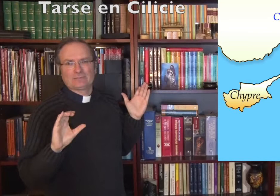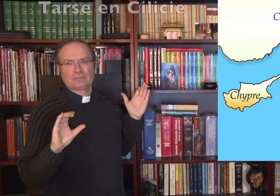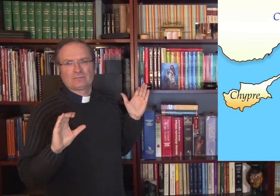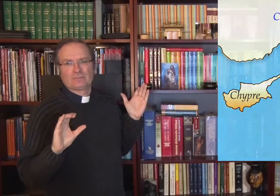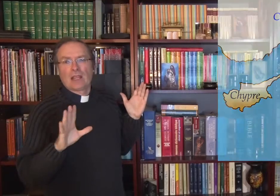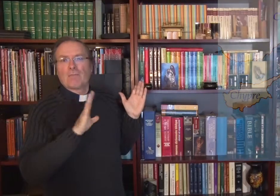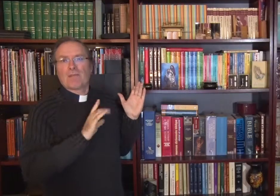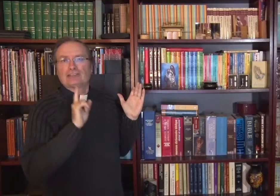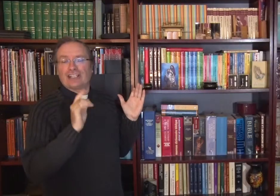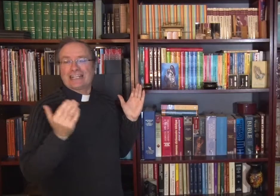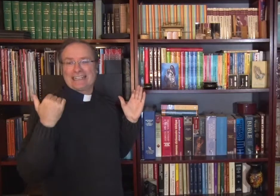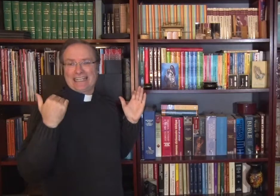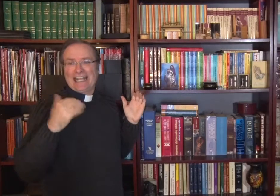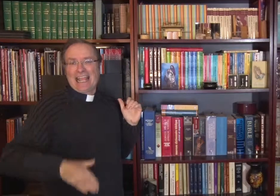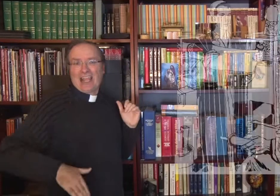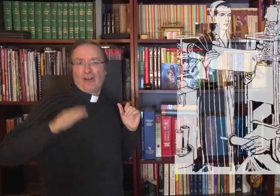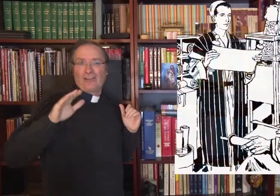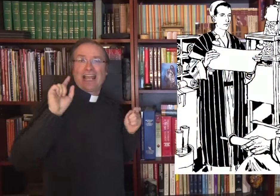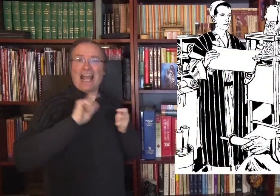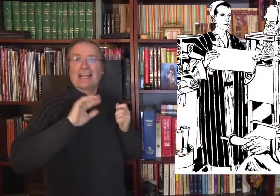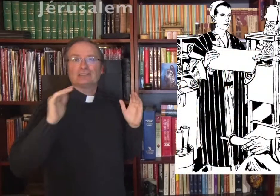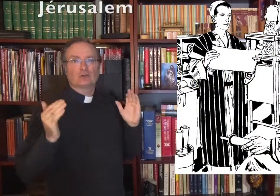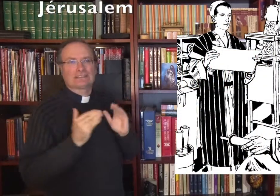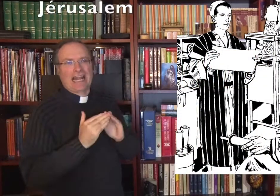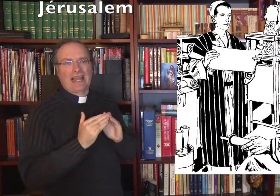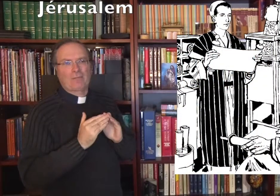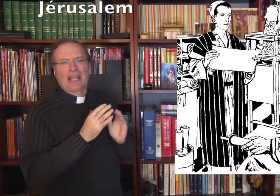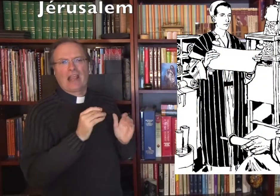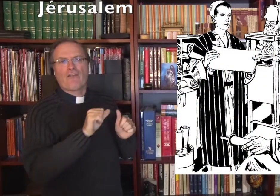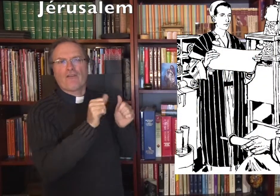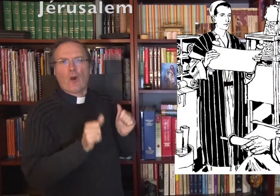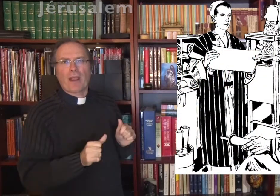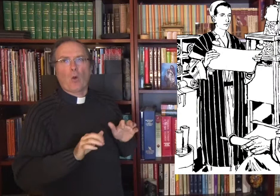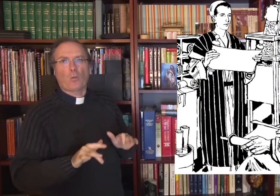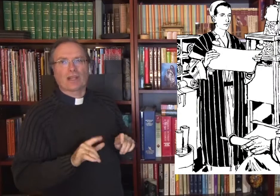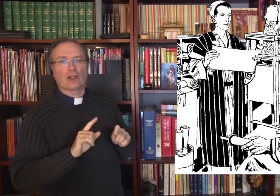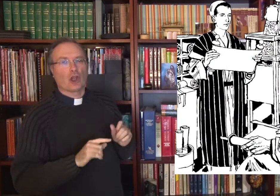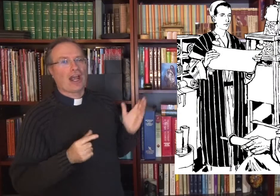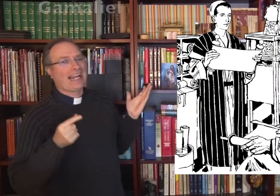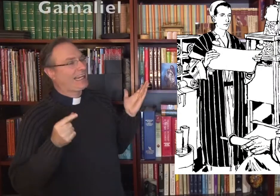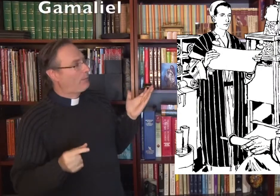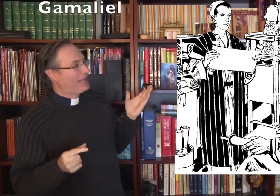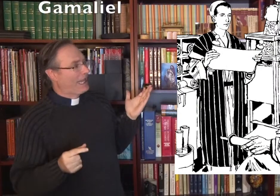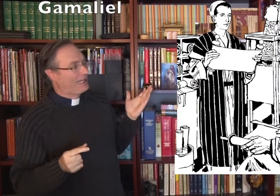mais j’ai été élevé à Jérusalem et formé aux pieds de Gamaliel